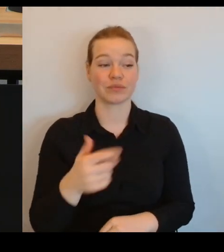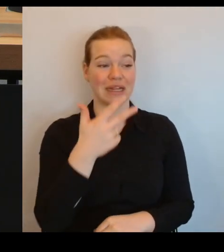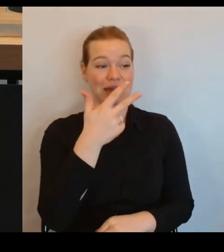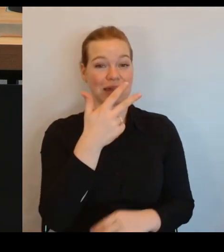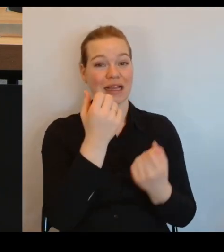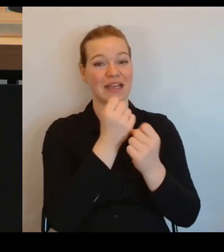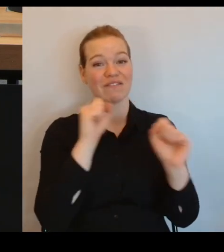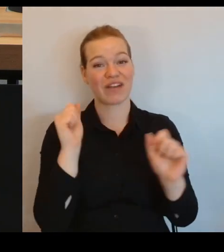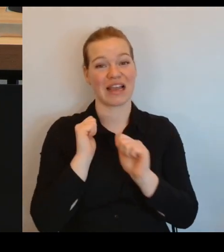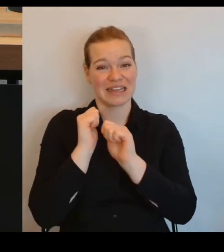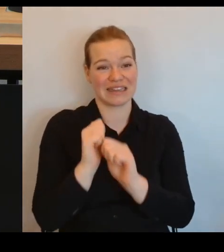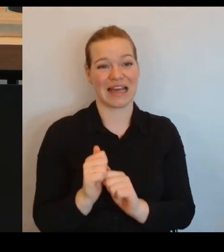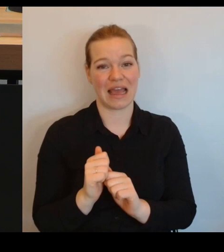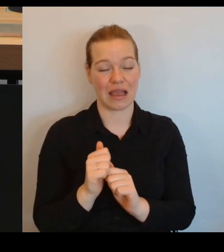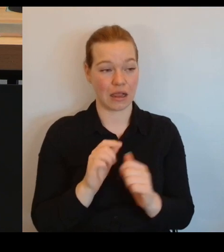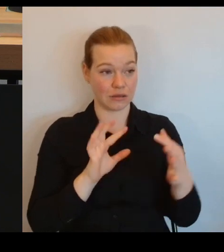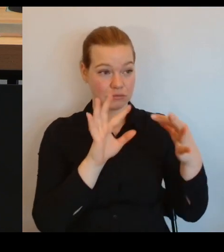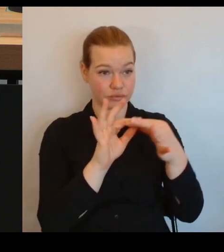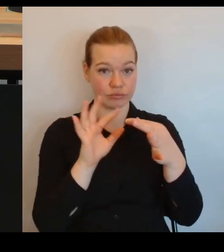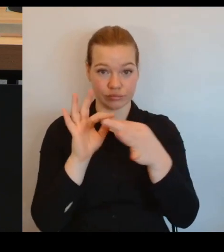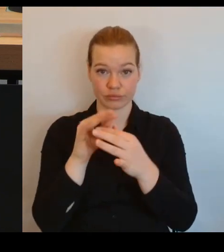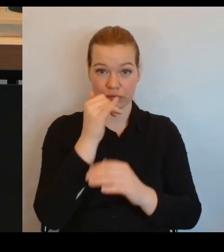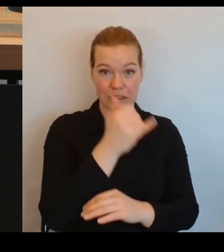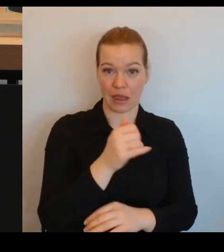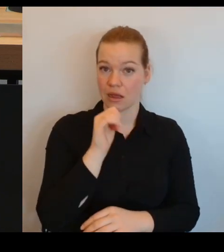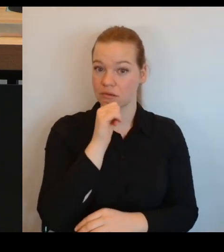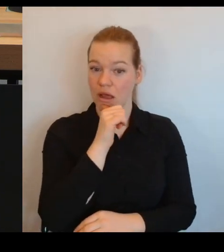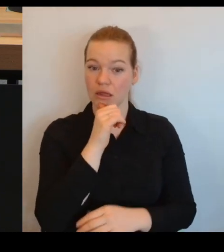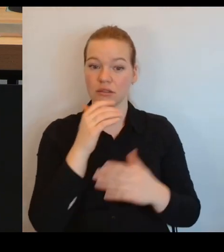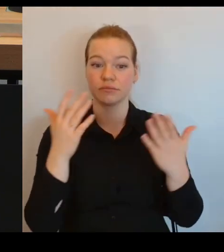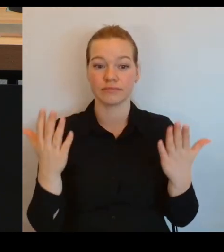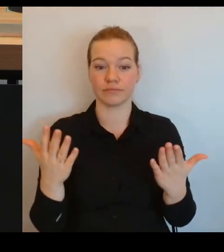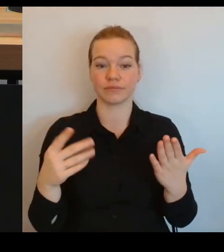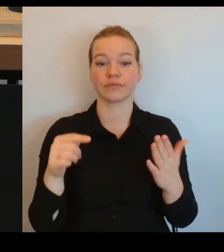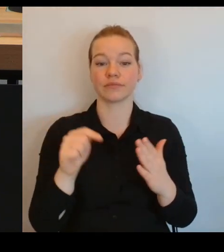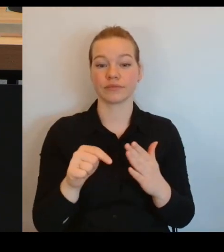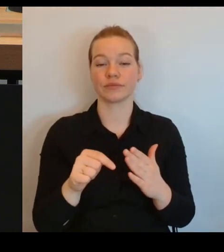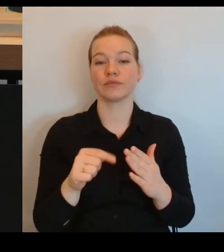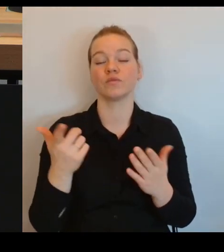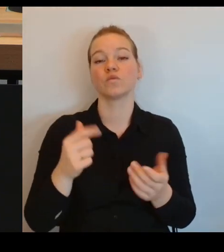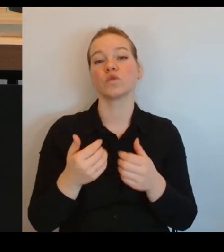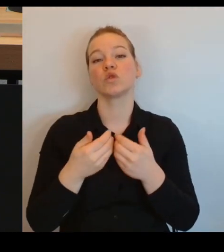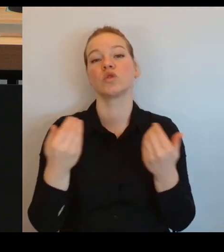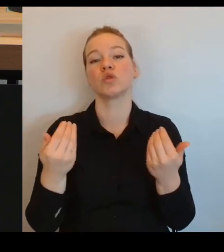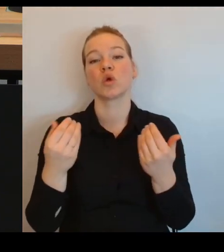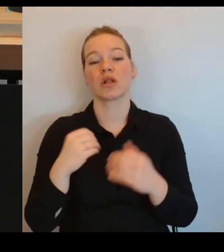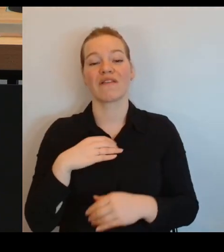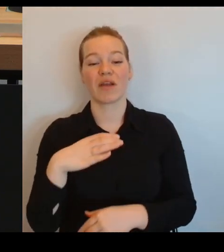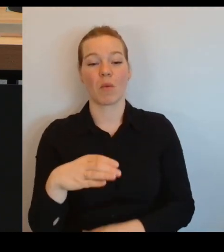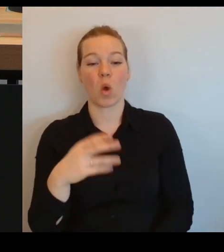Der Senat vertröstet das Abgeordnetenhaus, immerhin der Haushaltsgesetzgeber, Monat um Monat nur um sich Zeit zu